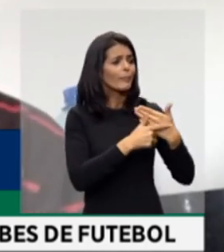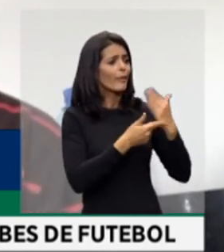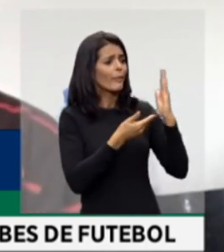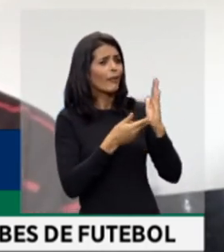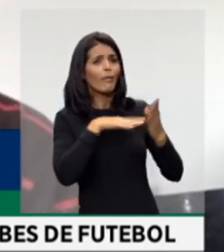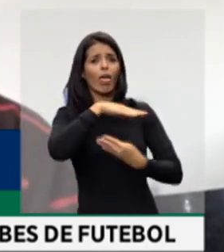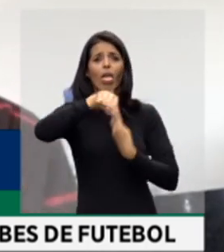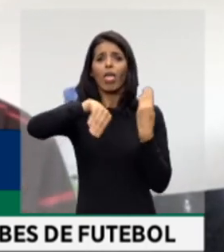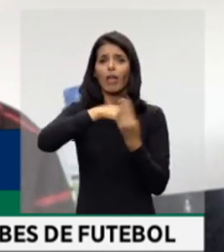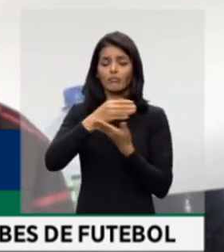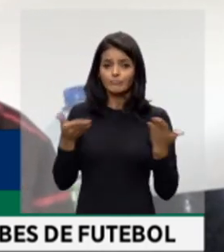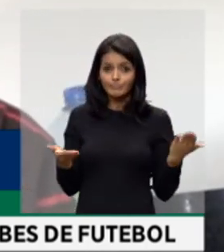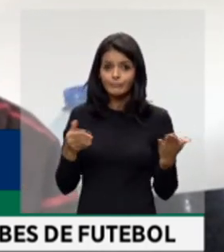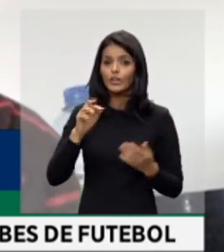VOTA A MINORIA? --